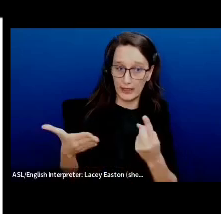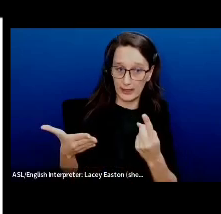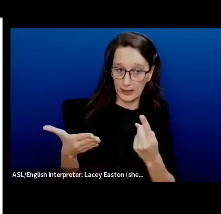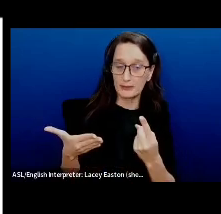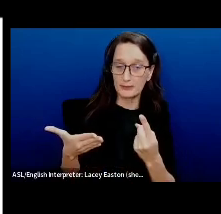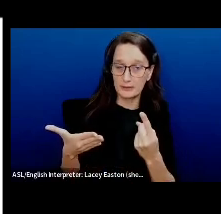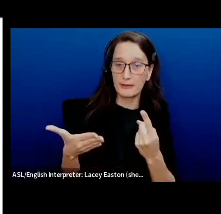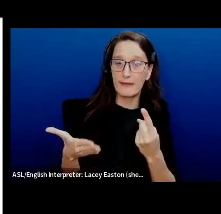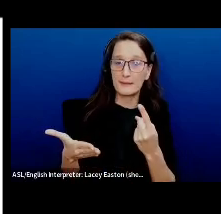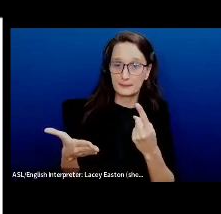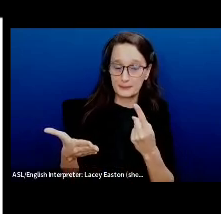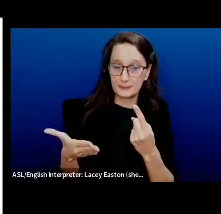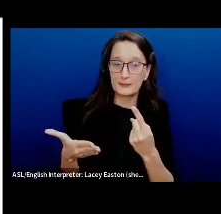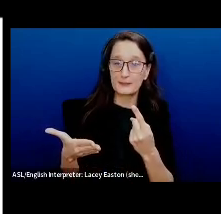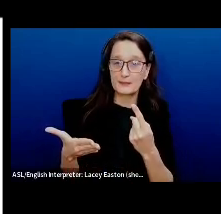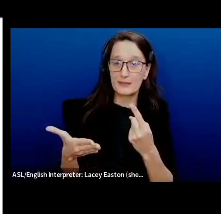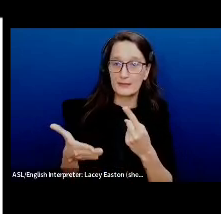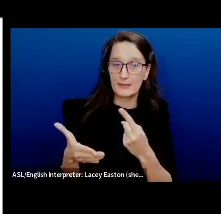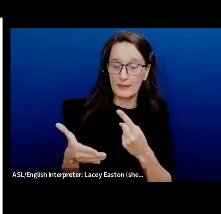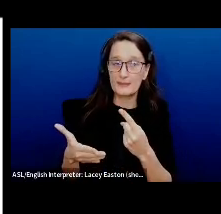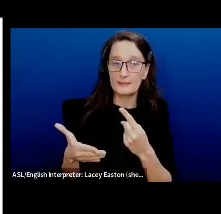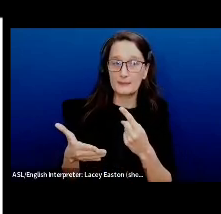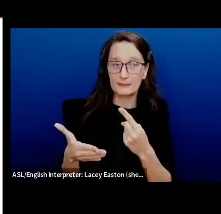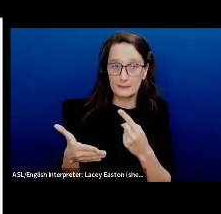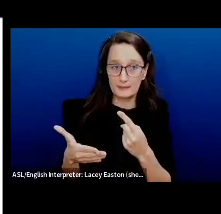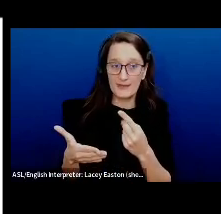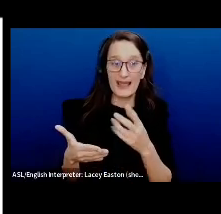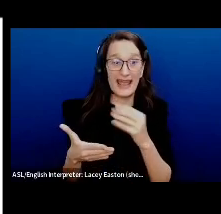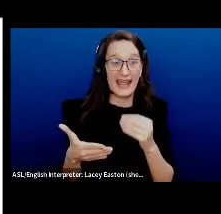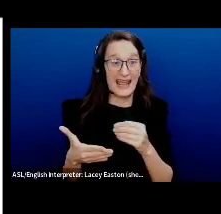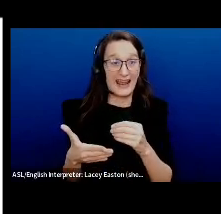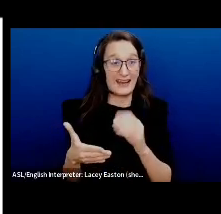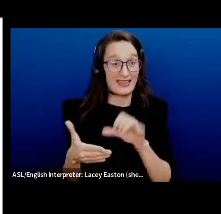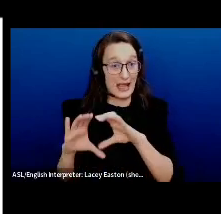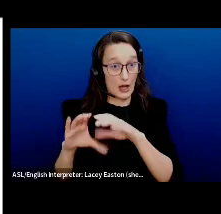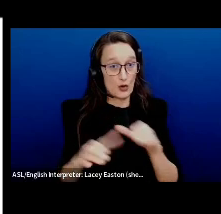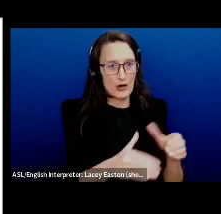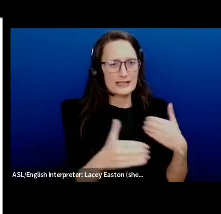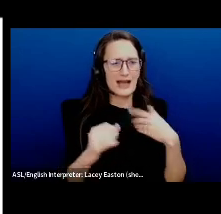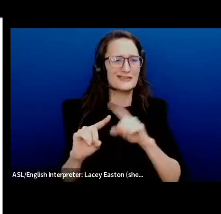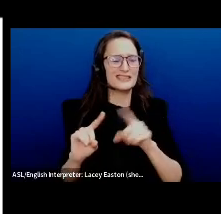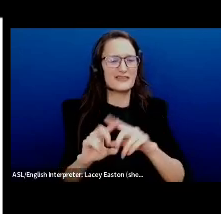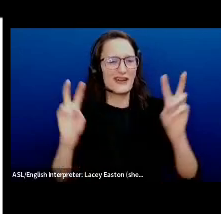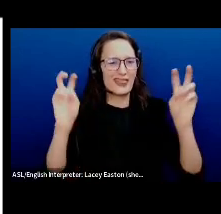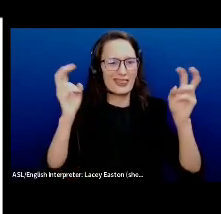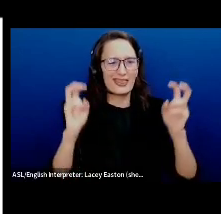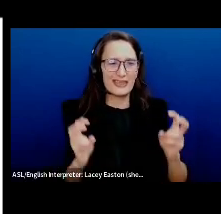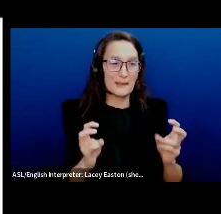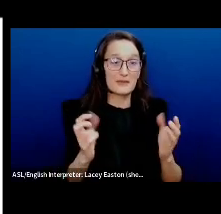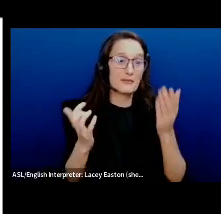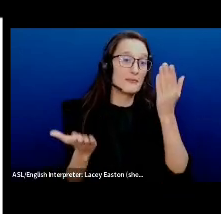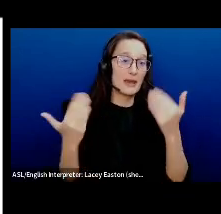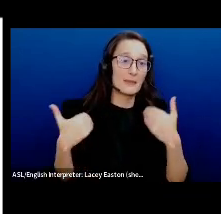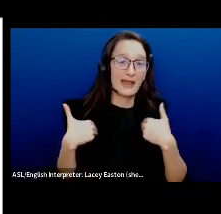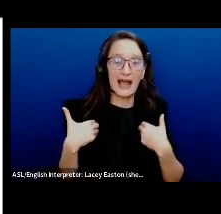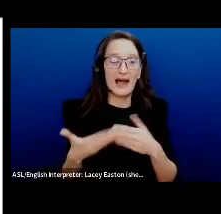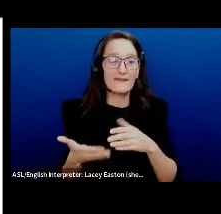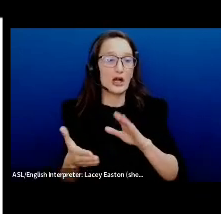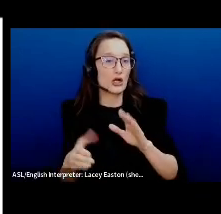Los temas varían. Puede ser un curso corto de cocina o de liderazgo